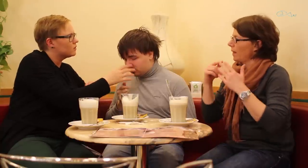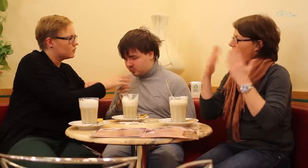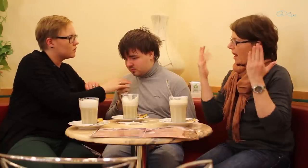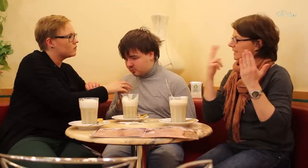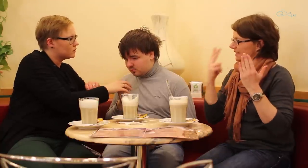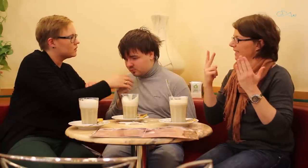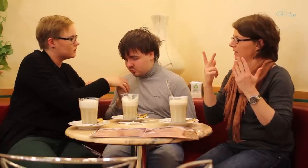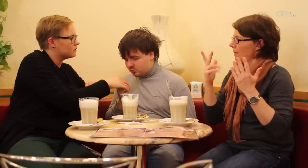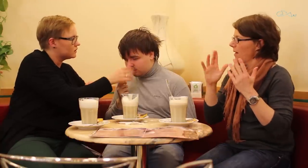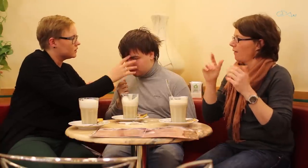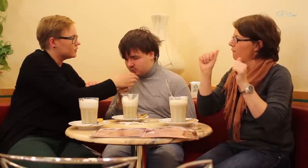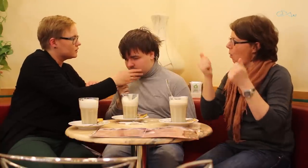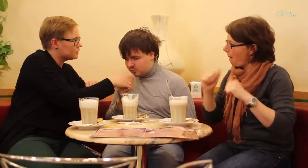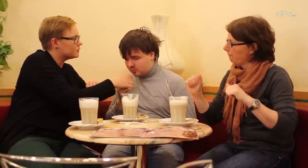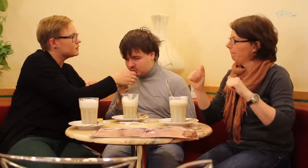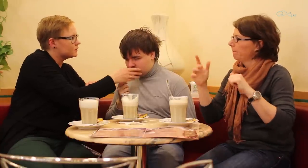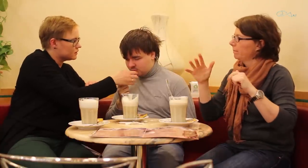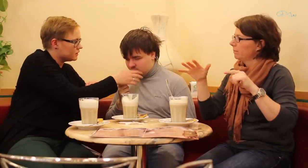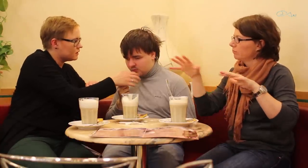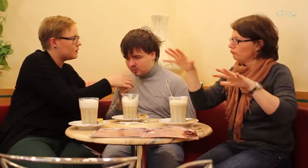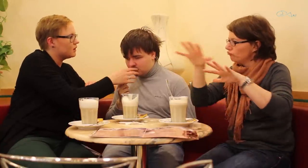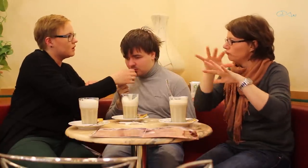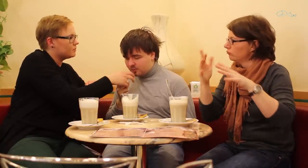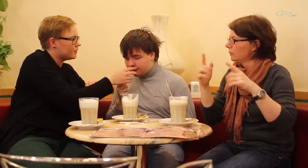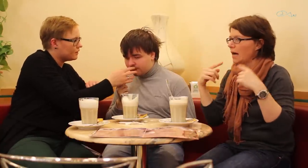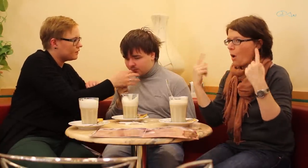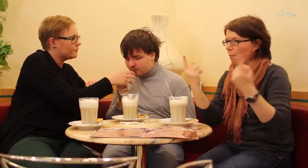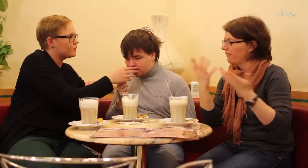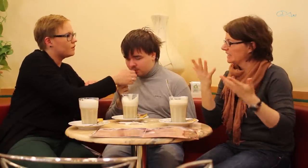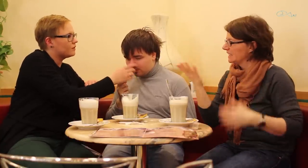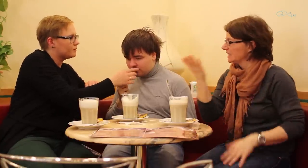Hell kann er sehen. Wie ist es mit Formen? Seiner Umgebung? Räumen?